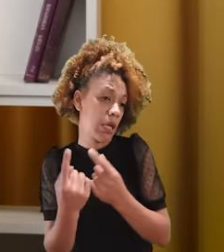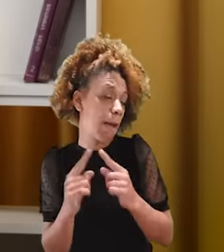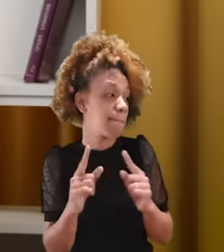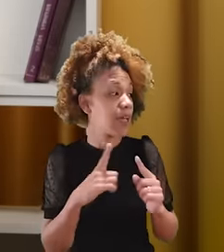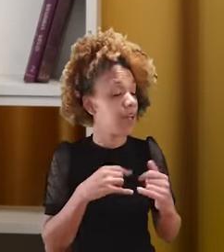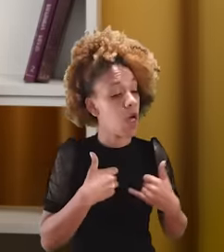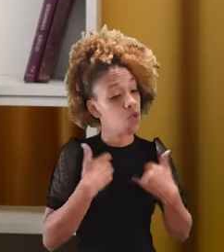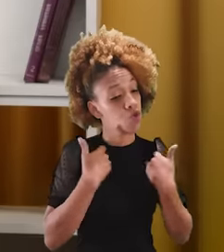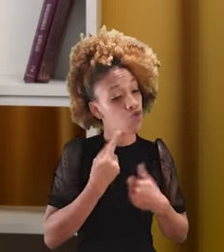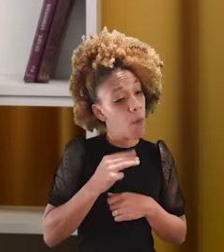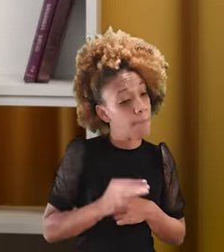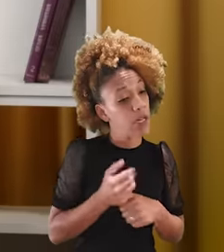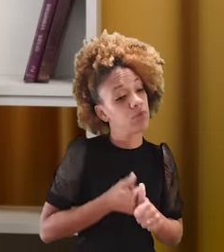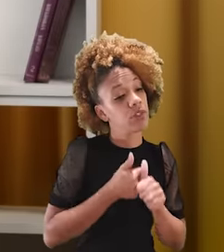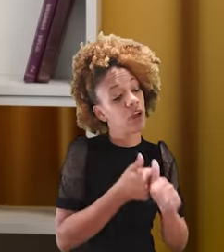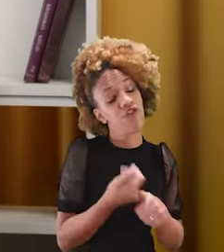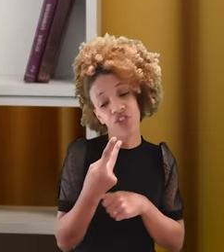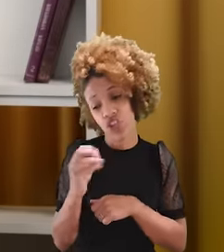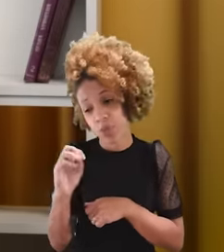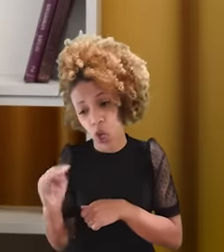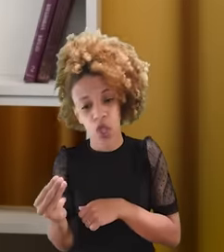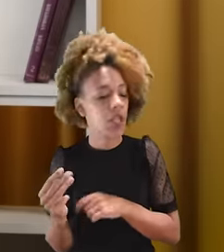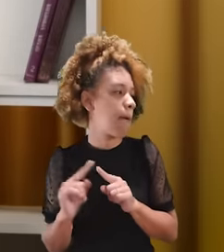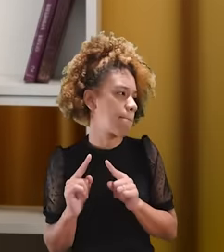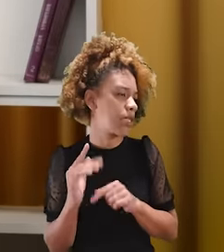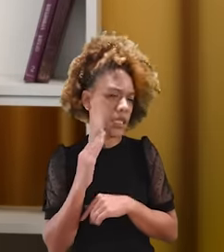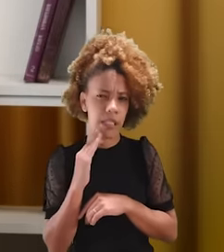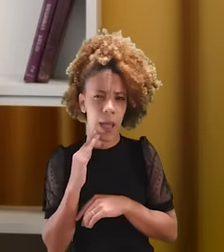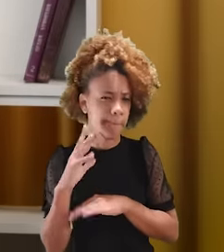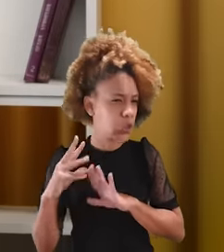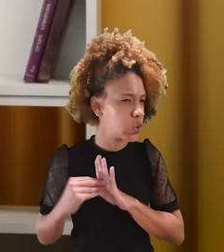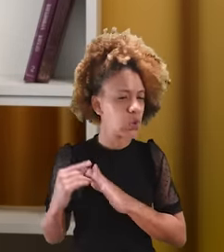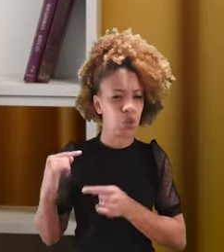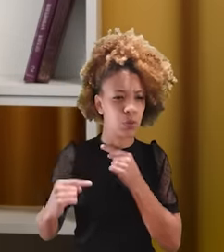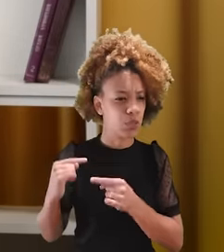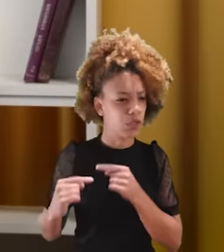um ego de 1 milhão de seguidores 20 milhões esse cara sabe tudo de política e o cara é só um ator